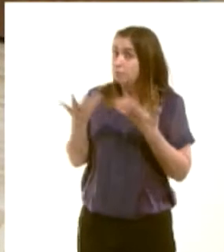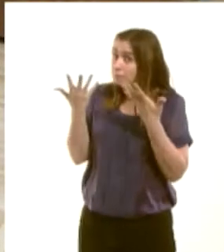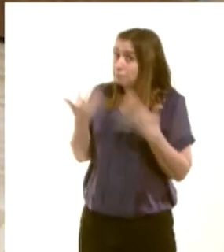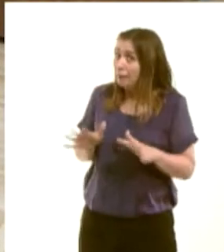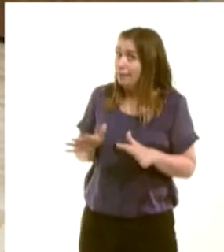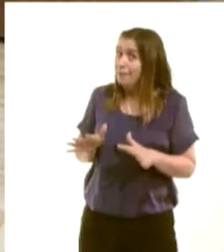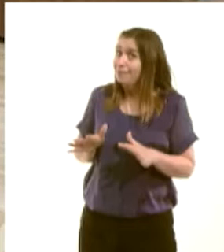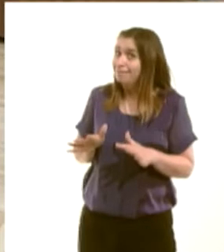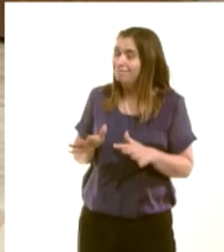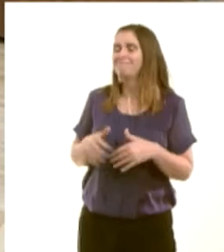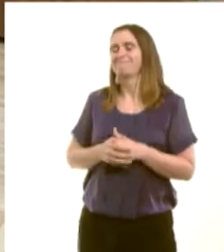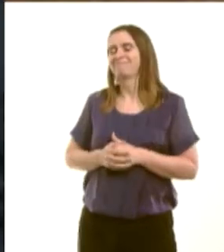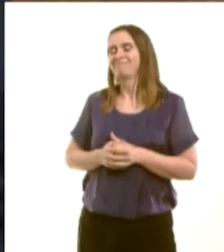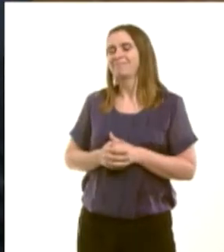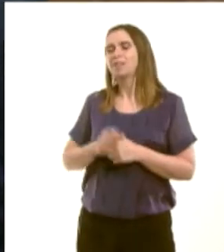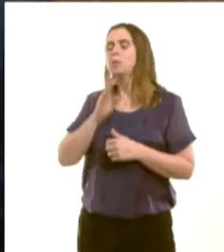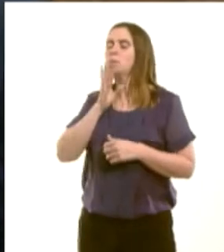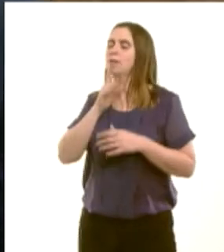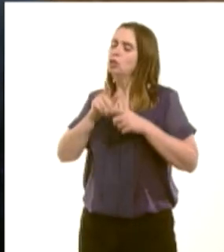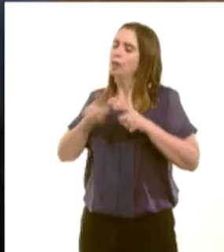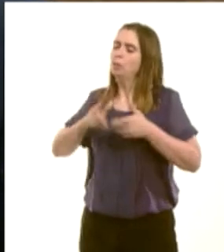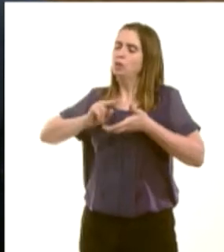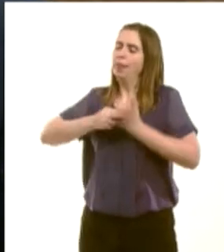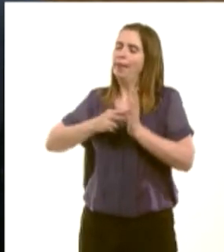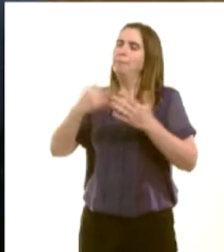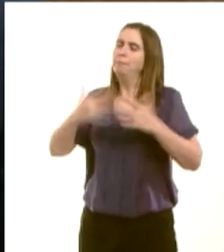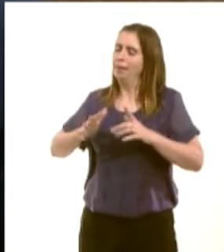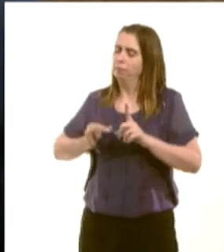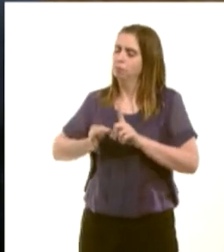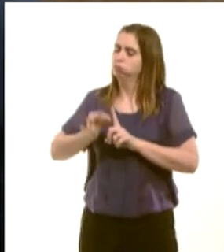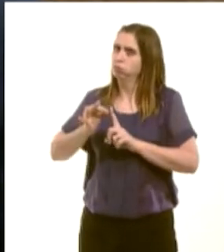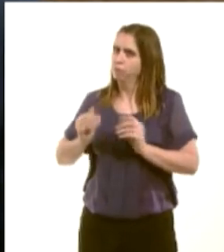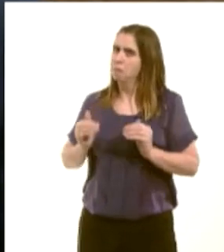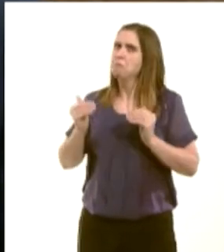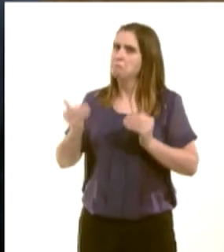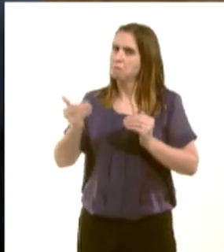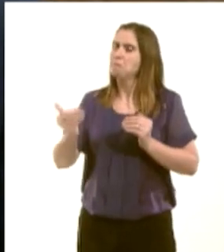Gymraeg aír system gynllunio. Y nod yw sicrhau nad yw unigolion yn gorfod gwneud rhyw fath